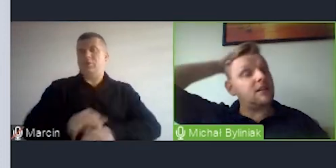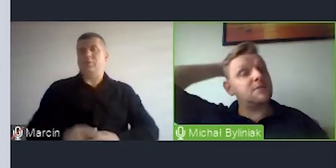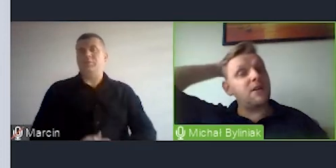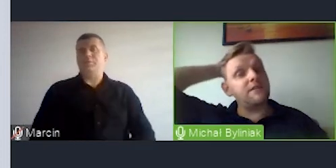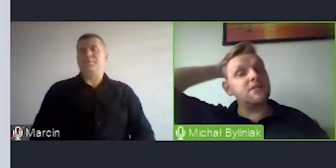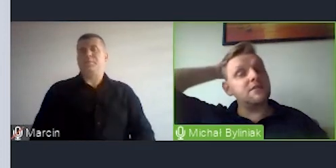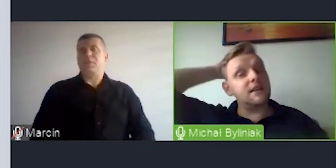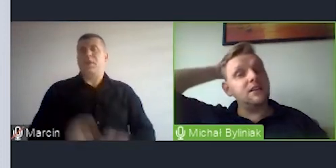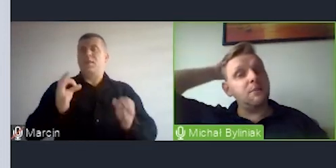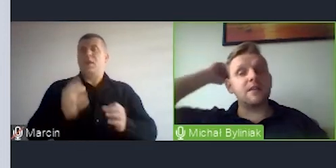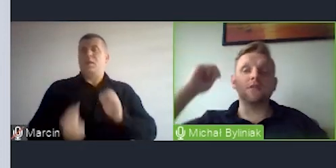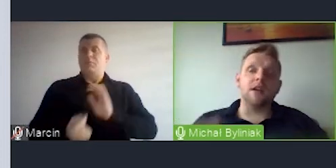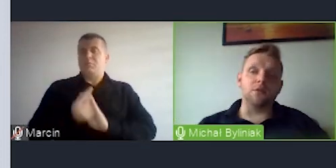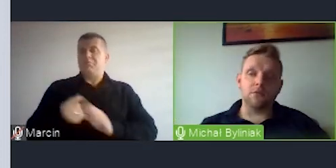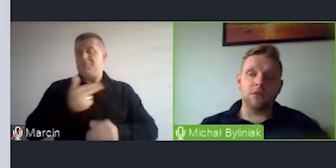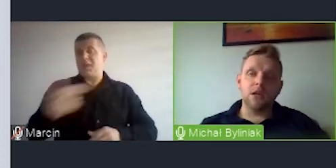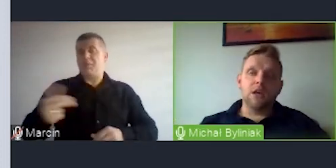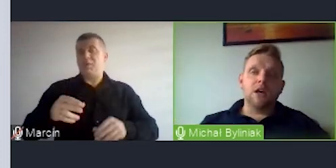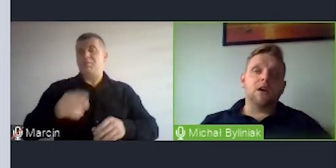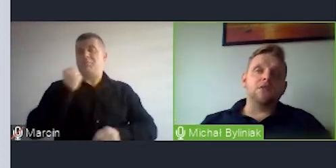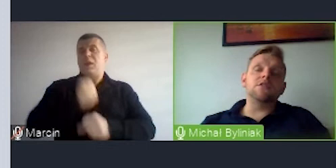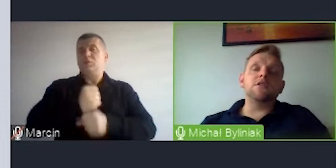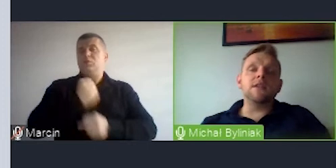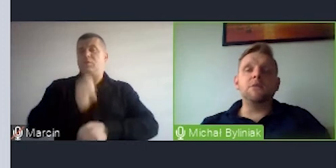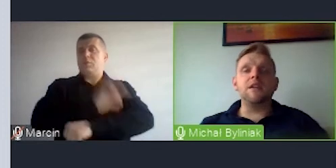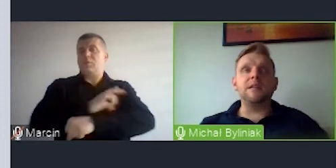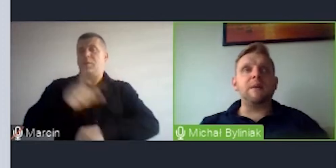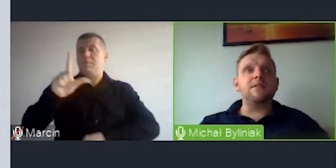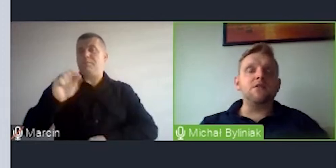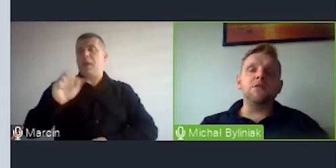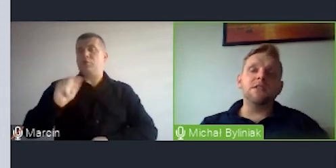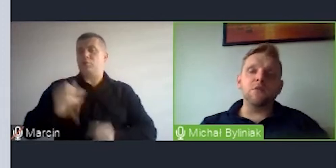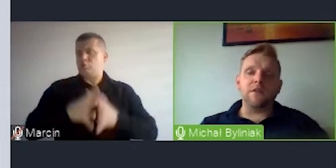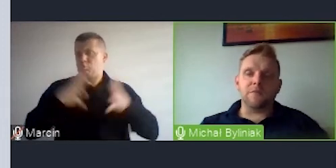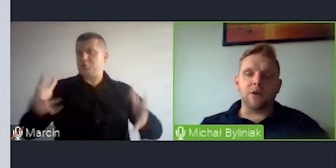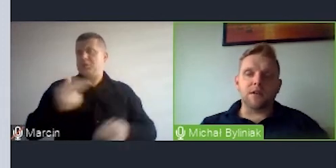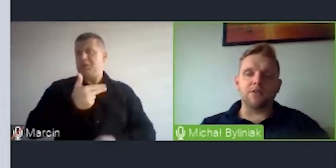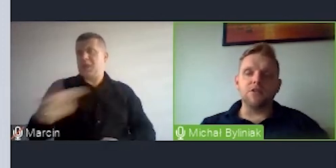I teraz pojawia się zagadnienie personelu. Dosyć rozległy temat personelu i zamówień w projektach,